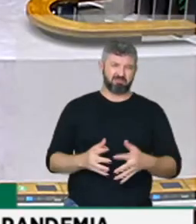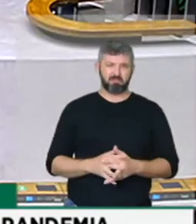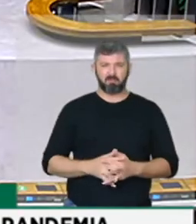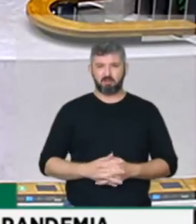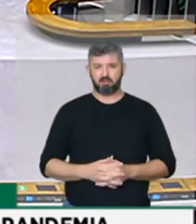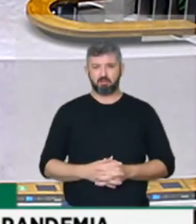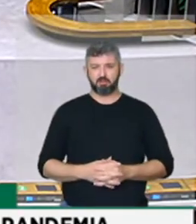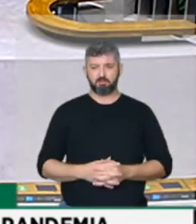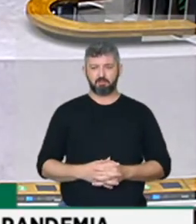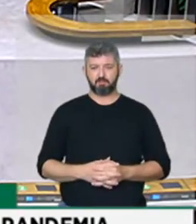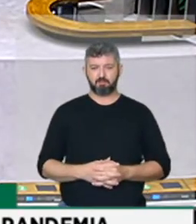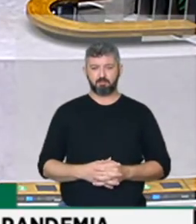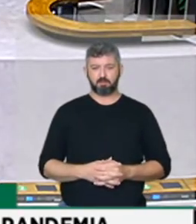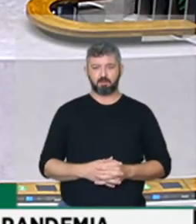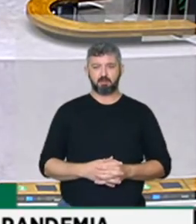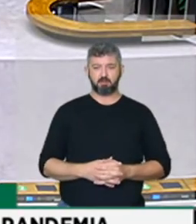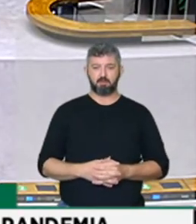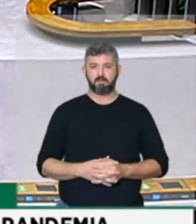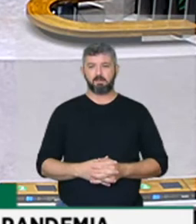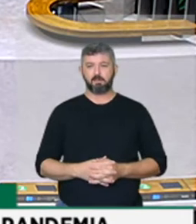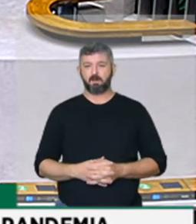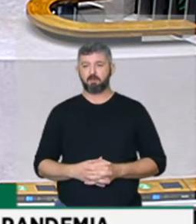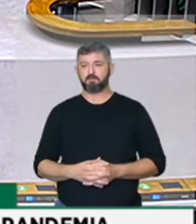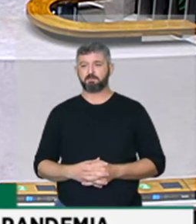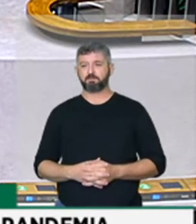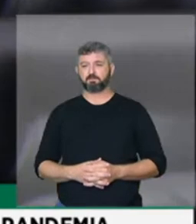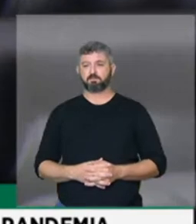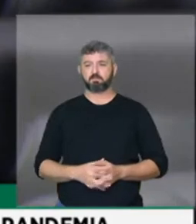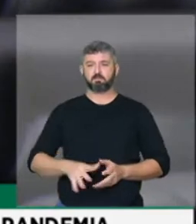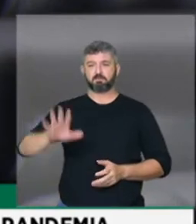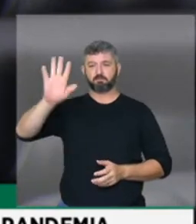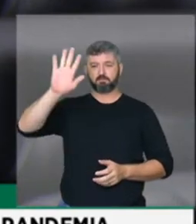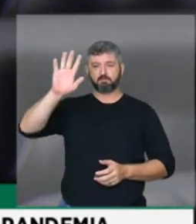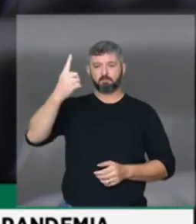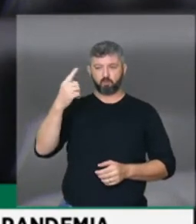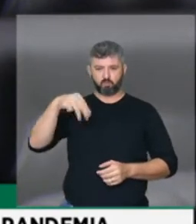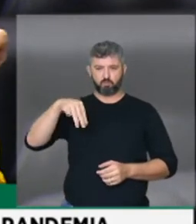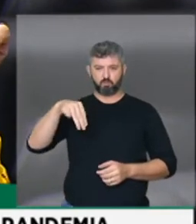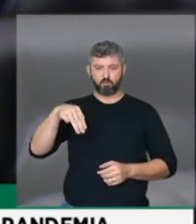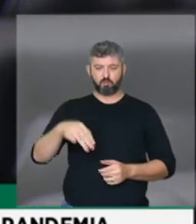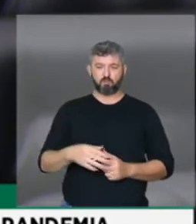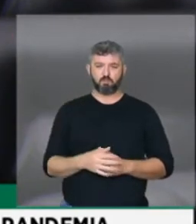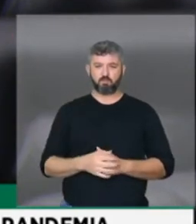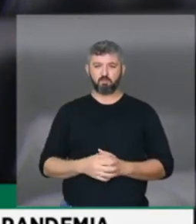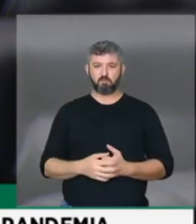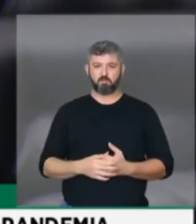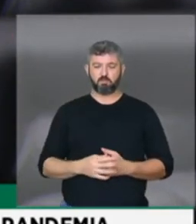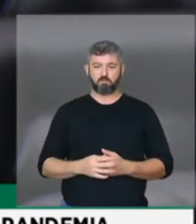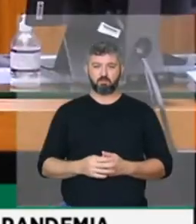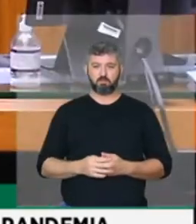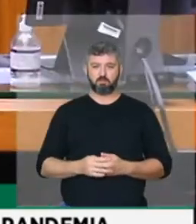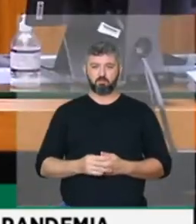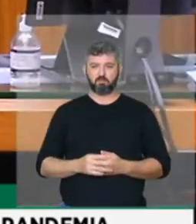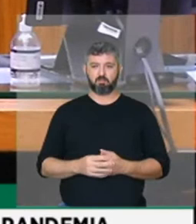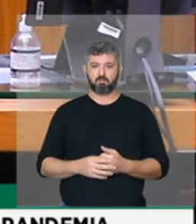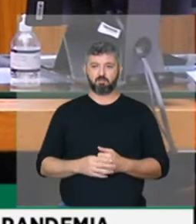DIGNIDADE! RENUNCIE! [APLAUSOS]. [DEPUTADA]: PRESIDENTE UM MINUTO. [PRESIDENTE]: PARA SER COERENTE UM MINUTO AO DEPUTADO FREIXO. -- [DEPUTADA]: